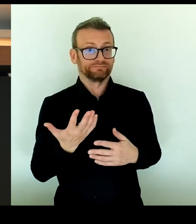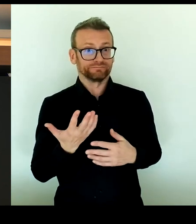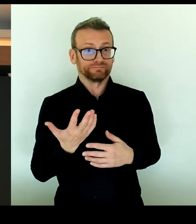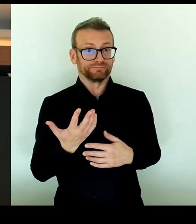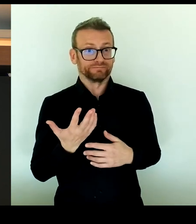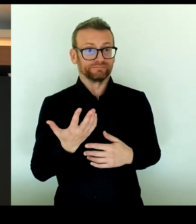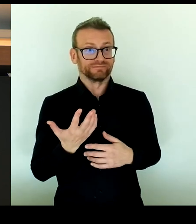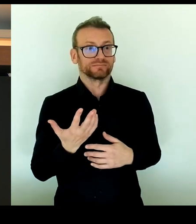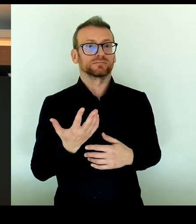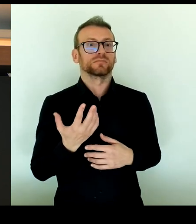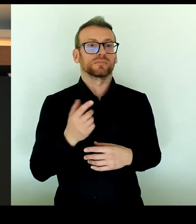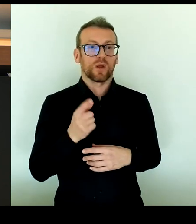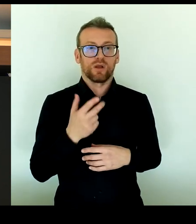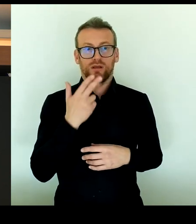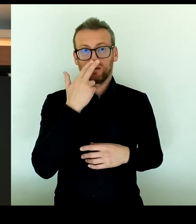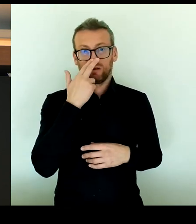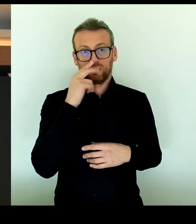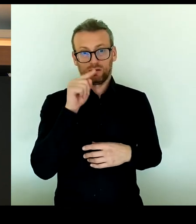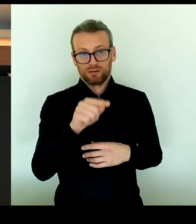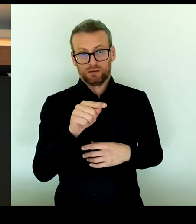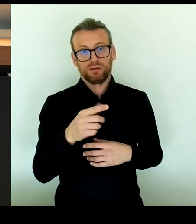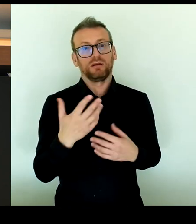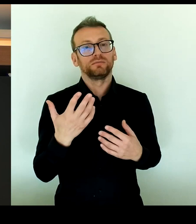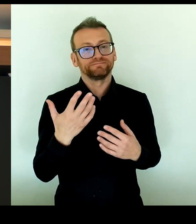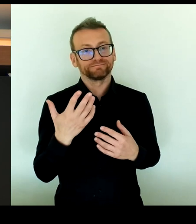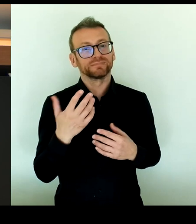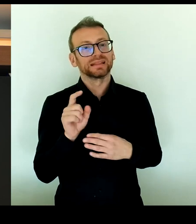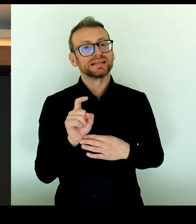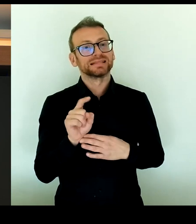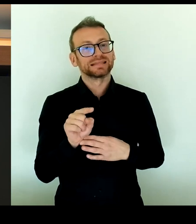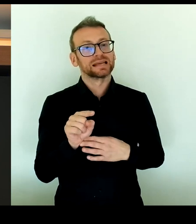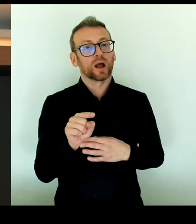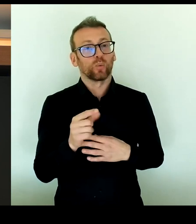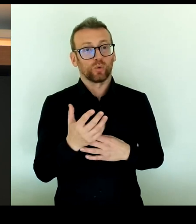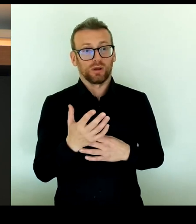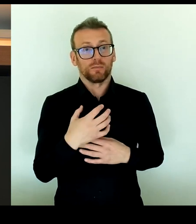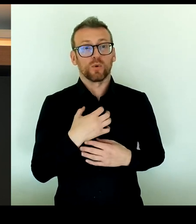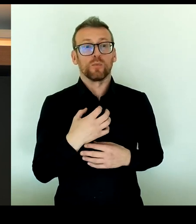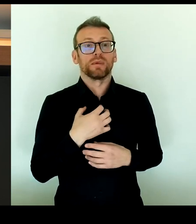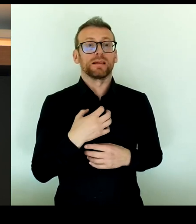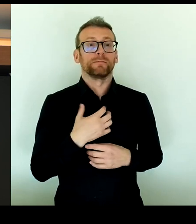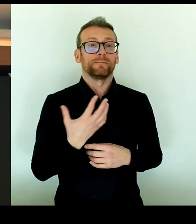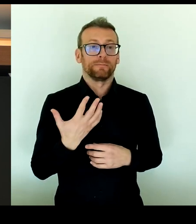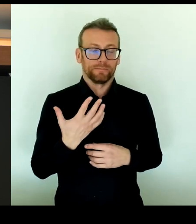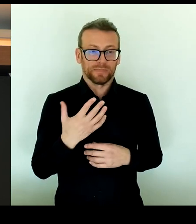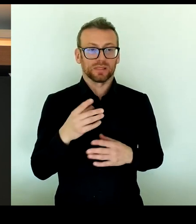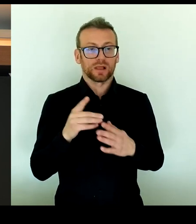Schulschließung auch zum Ende des Jahres 2020 keine positive Bilanz gezogen werden kann.